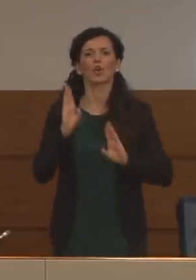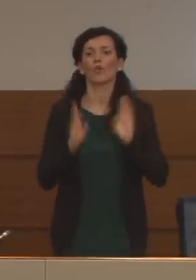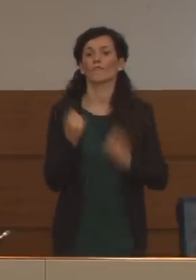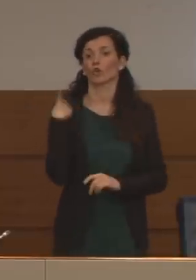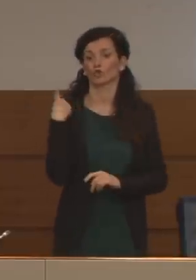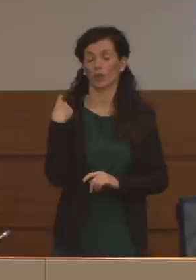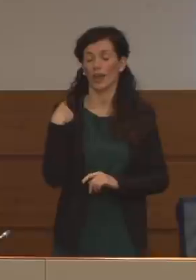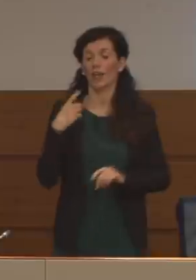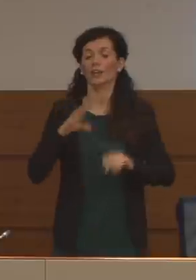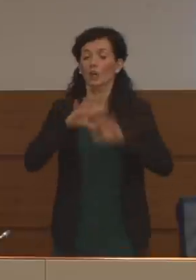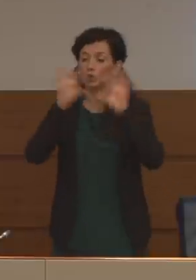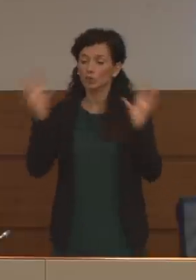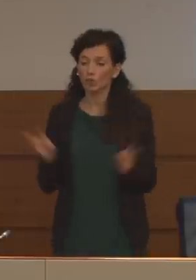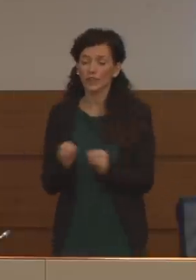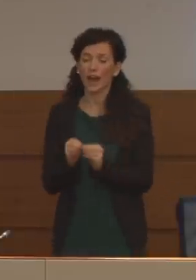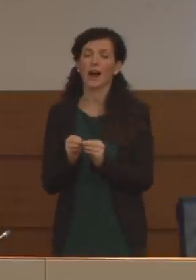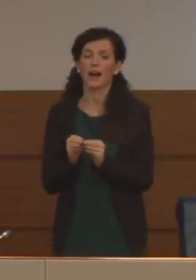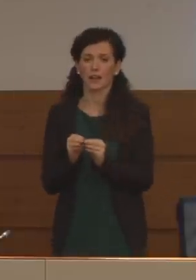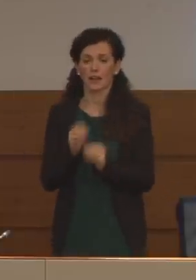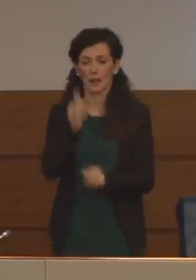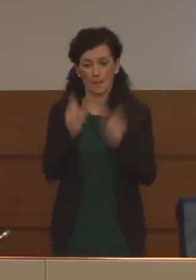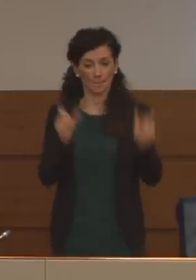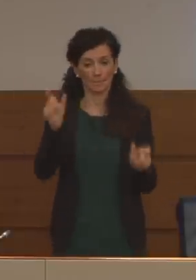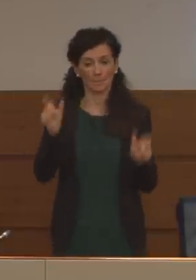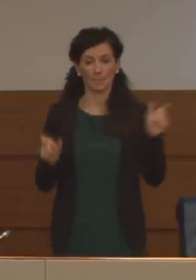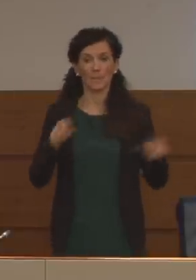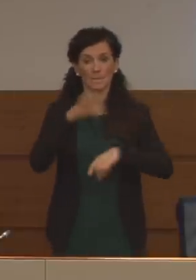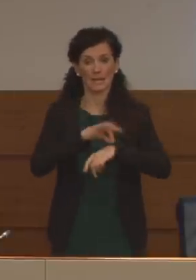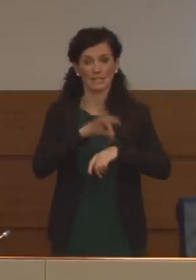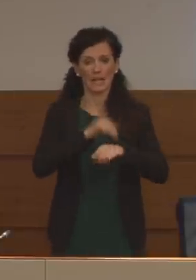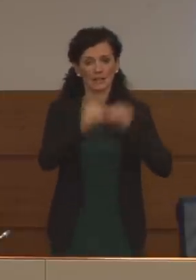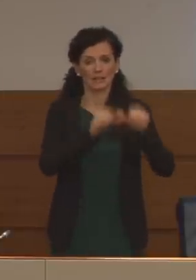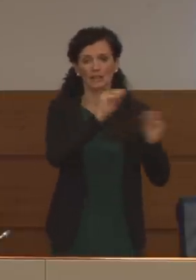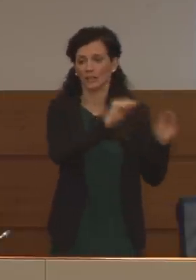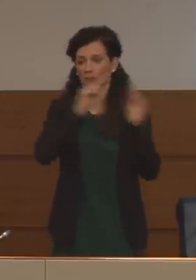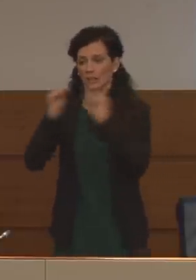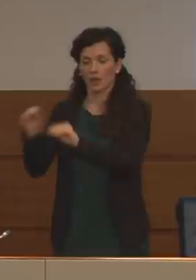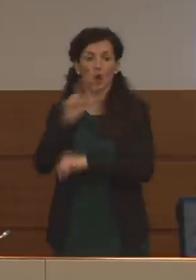totale complessivo dei pazienti trasferiti dalla Lombardia verso altre